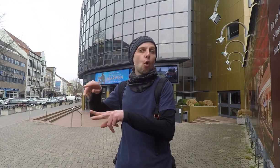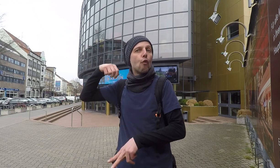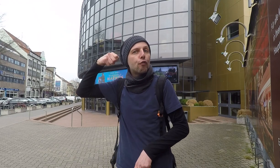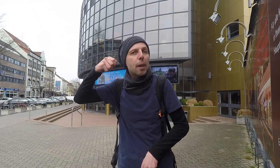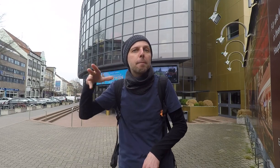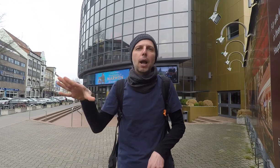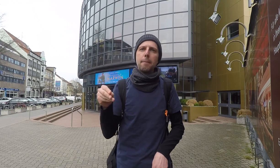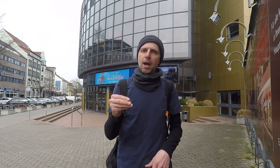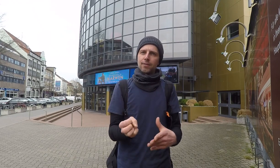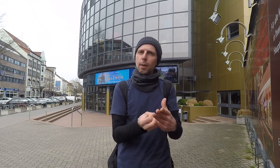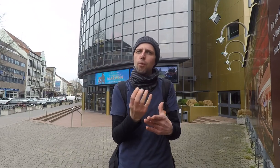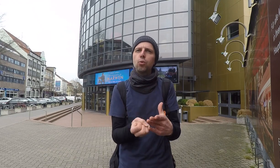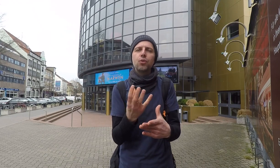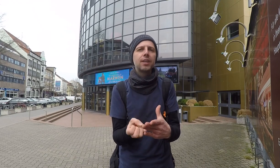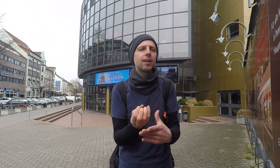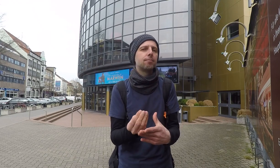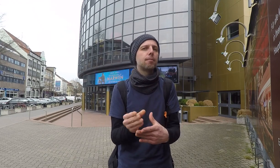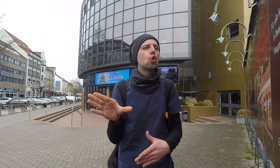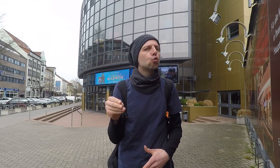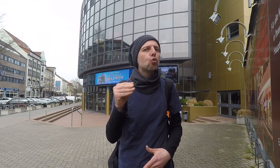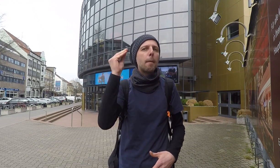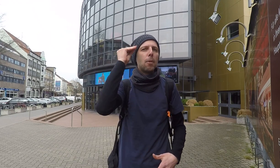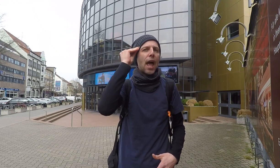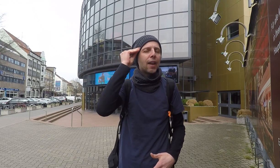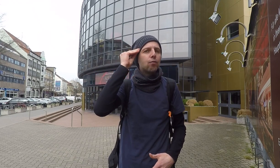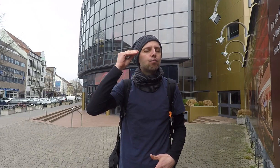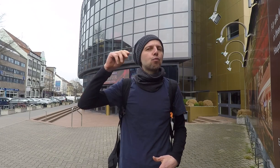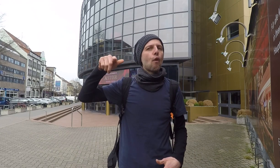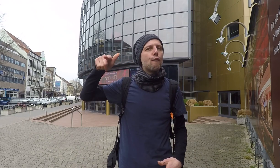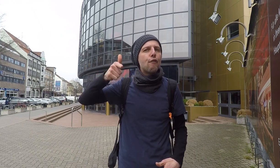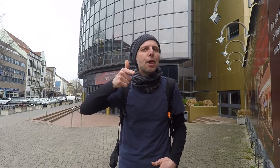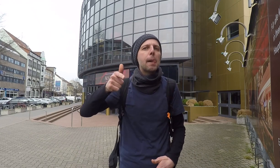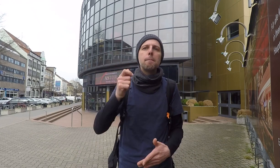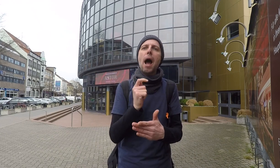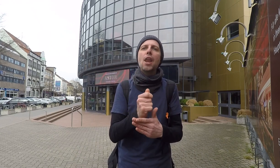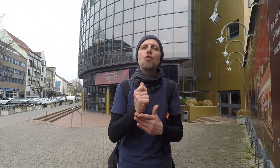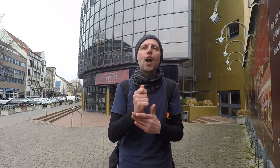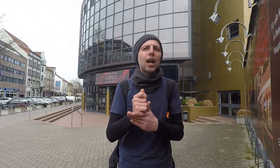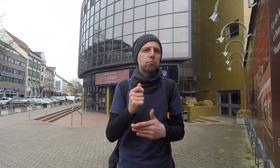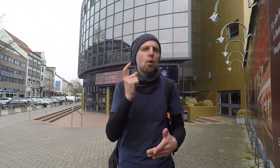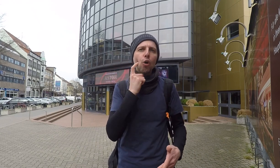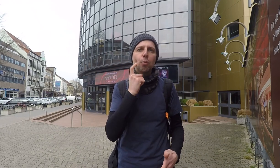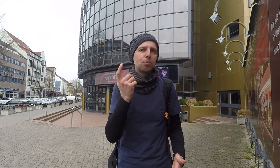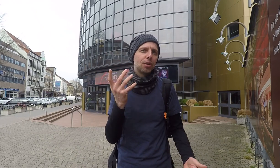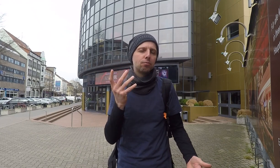die gemeinsam Filme produzieren, zusammen lernen und sich am Filmhandwerk ausprobieren.